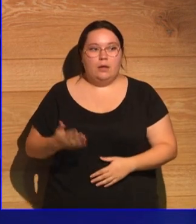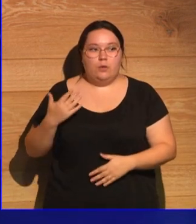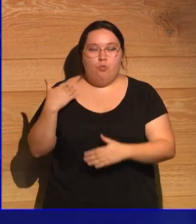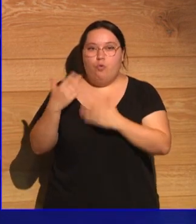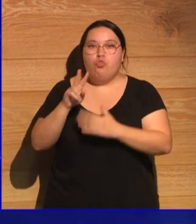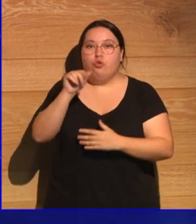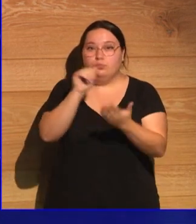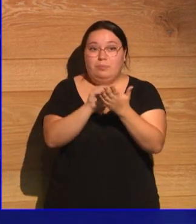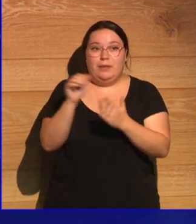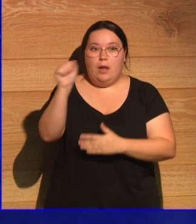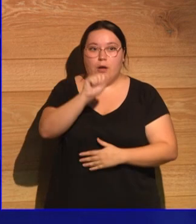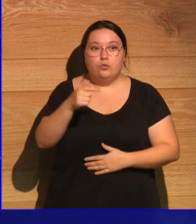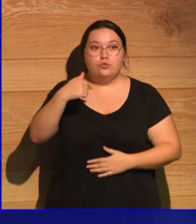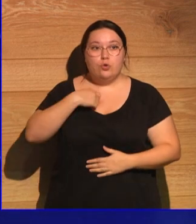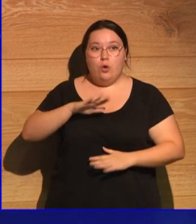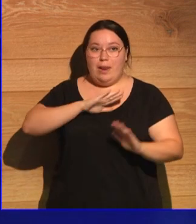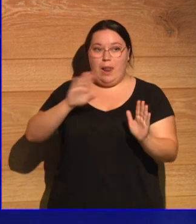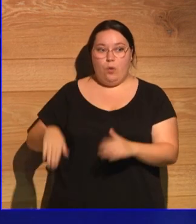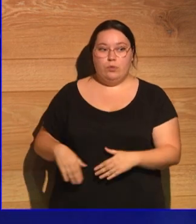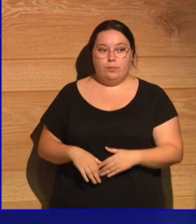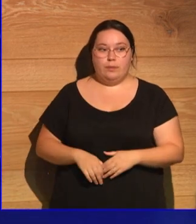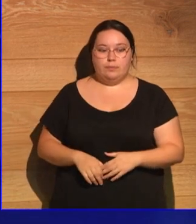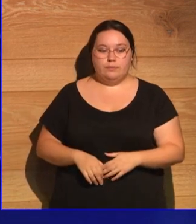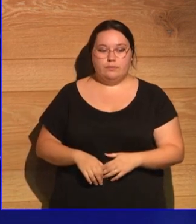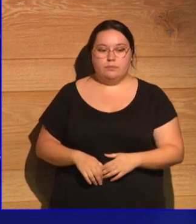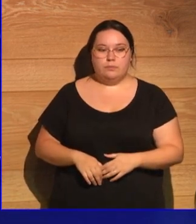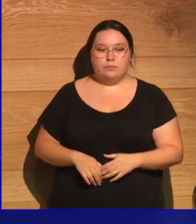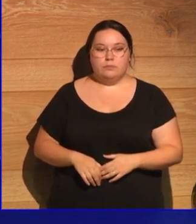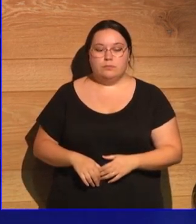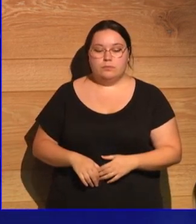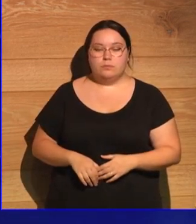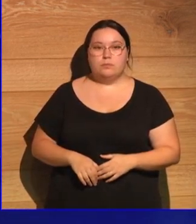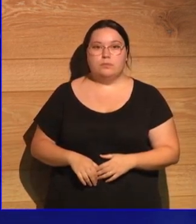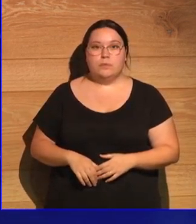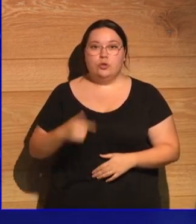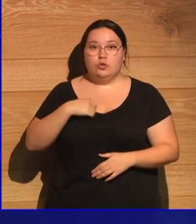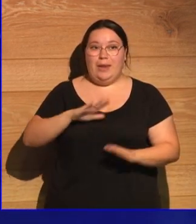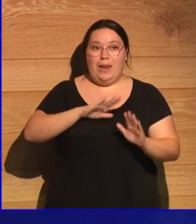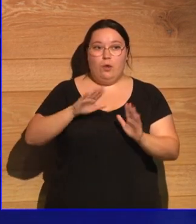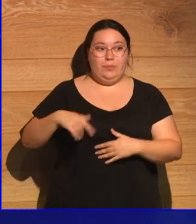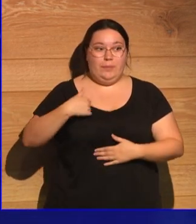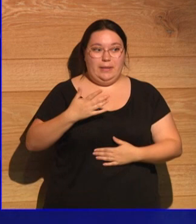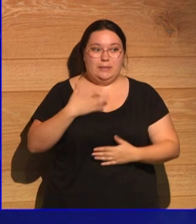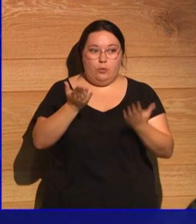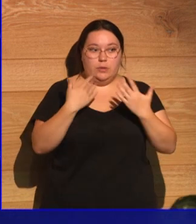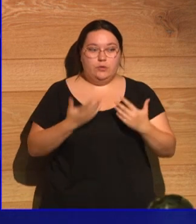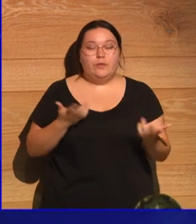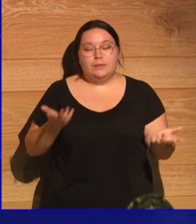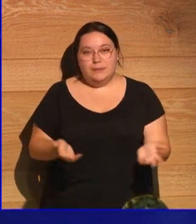Yo soy la última, pero espero no la última. Después de esta, de esta conversación juntos, que espero